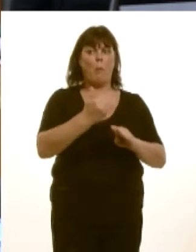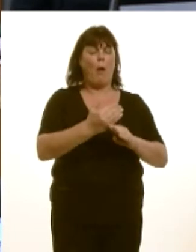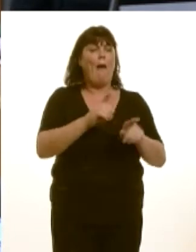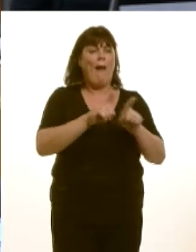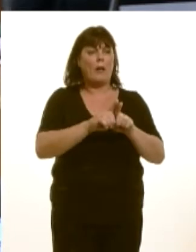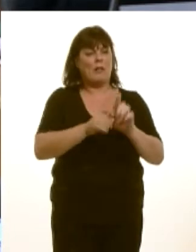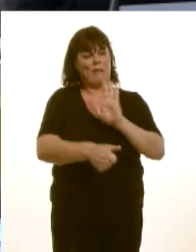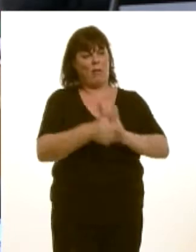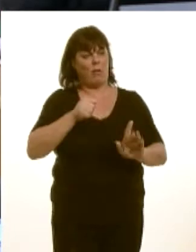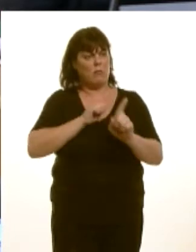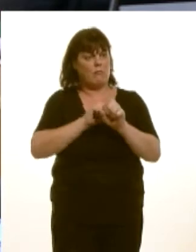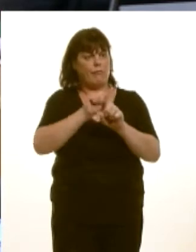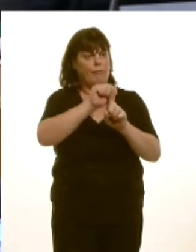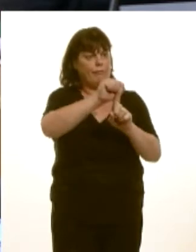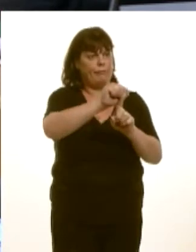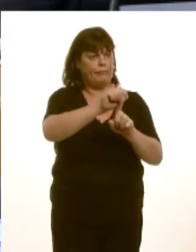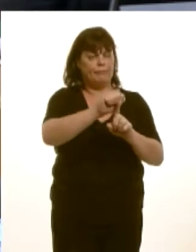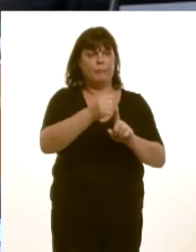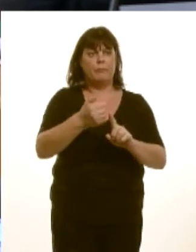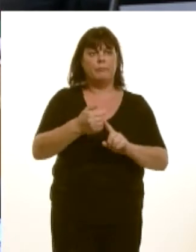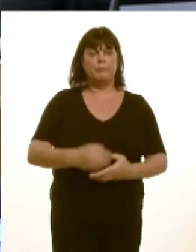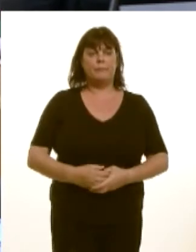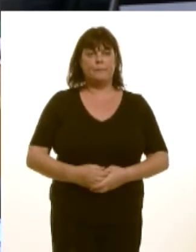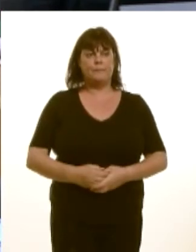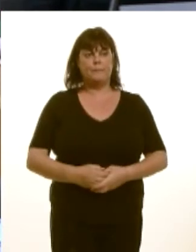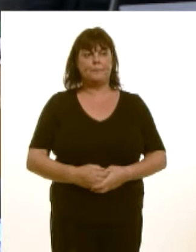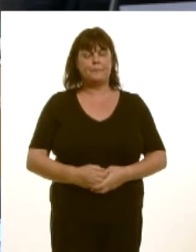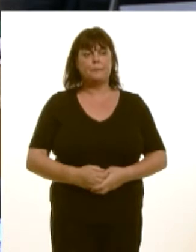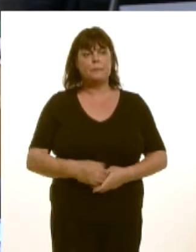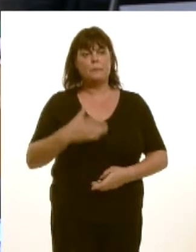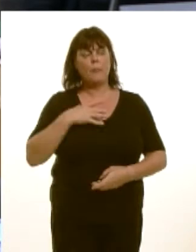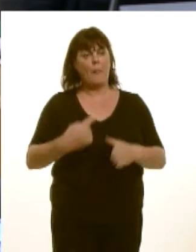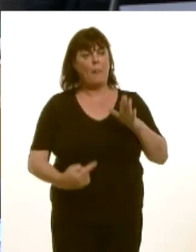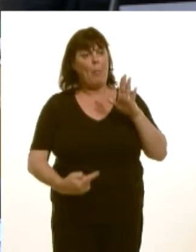Efallai y byddant wedi cael swydd, ond nid y swydd sydd ganddynt o ganlyniad i’r cynllun.